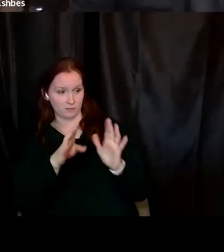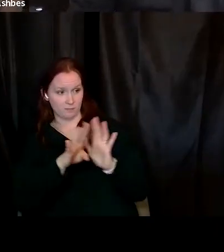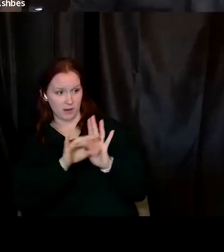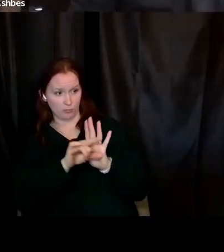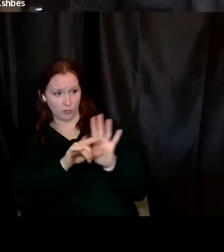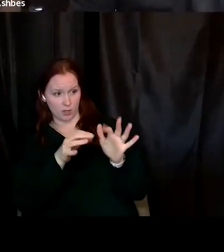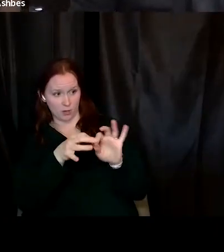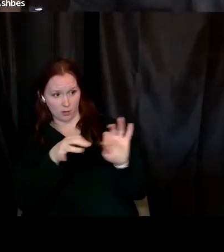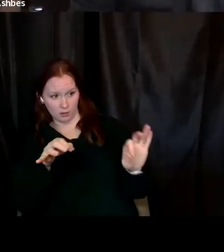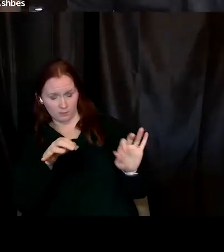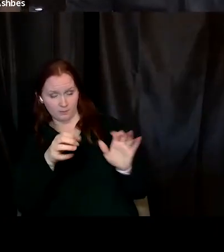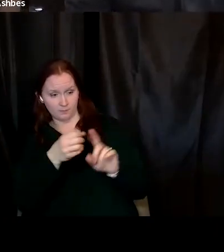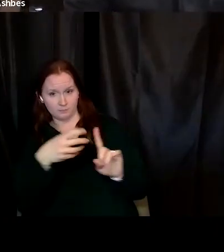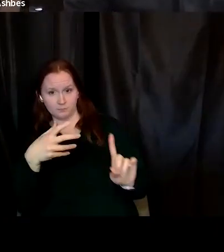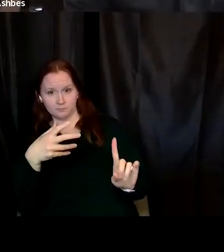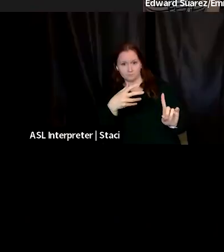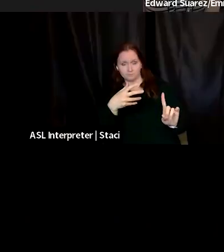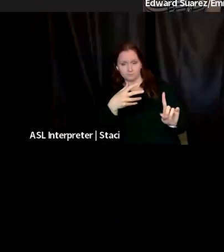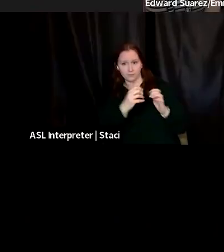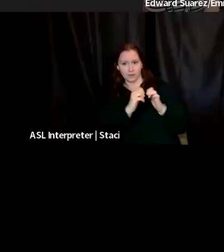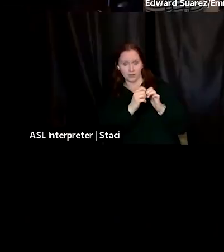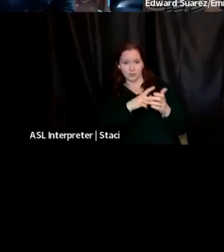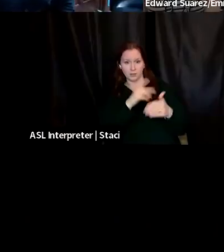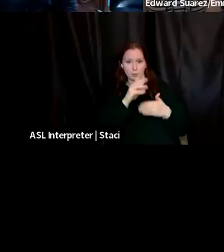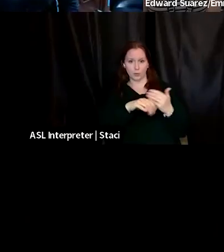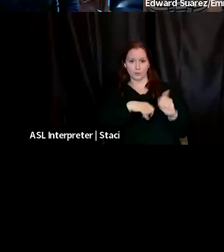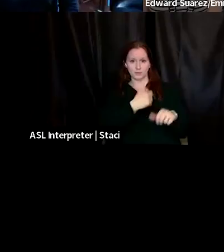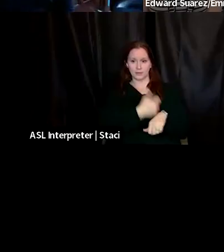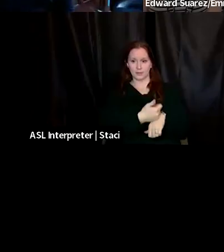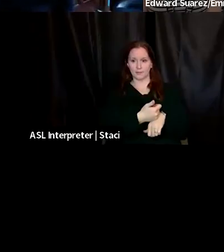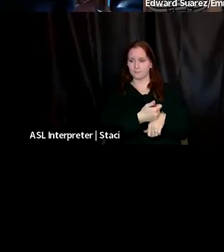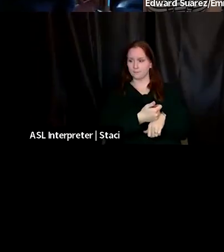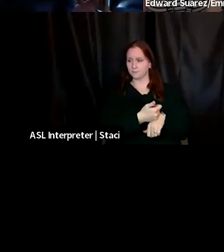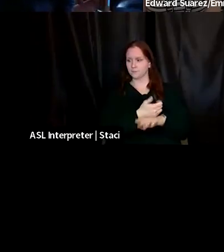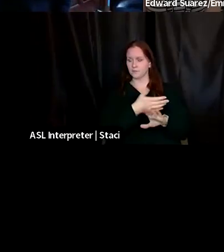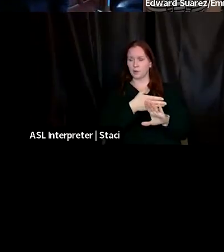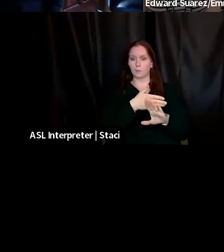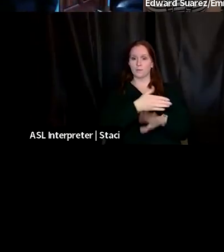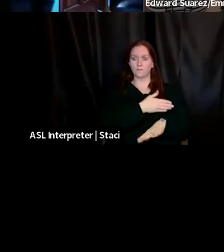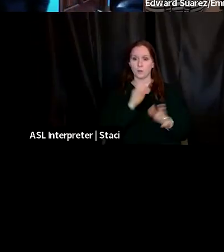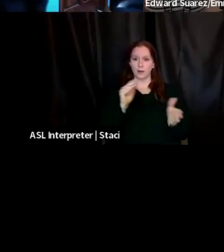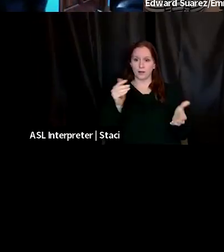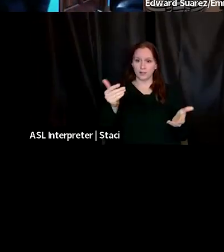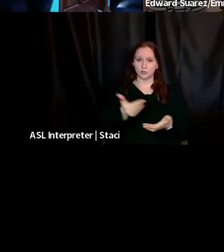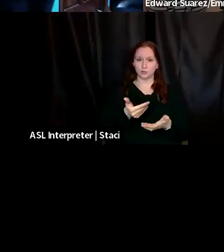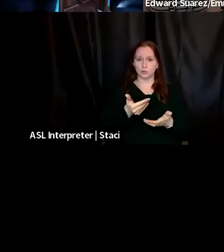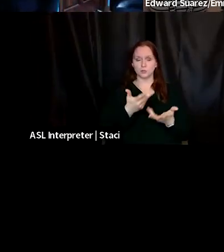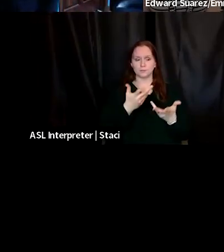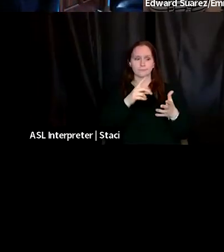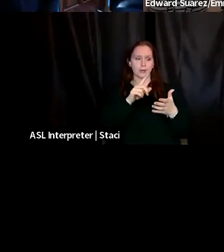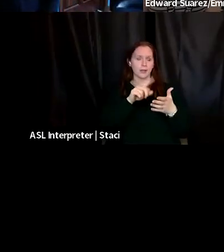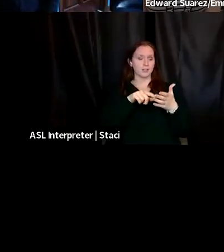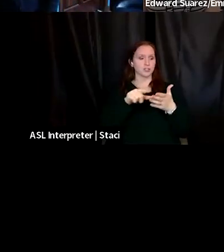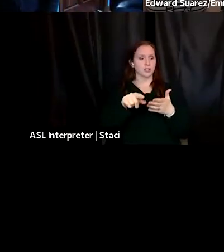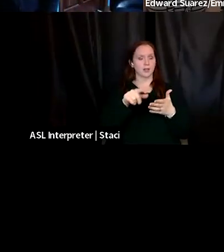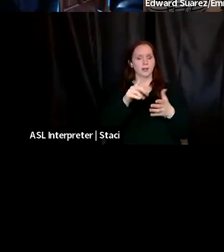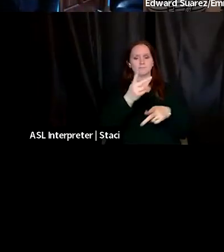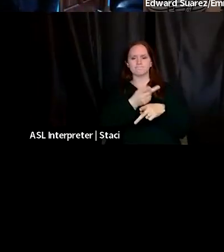y desarrollen nuevamente un proceso para que puedas enviar tus solicitudes de la manera más eficiente posible.